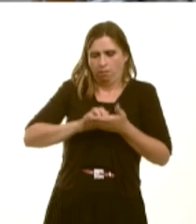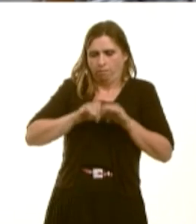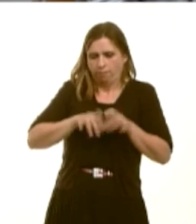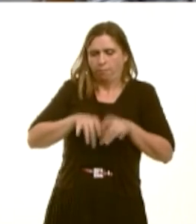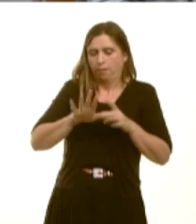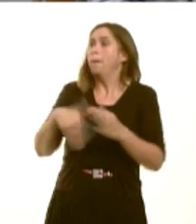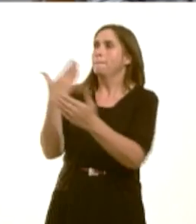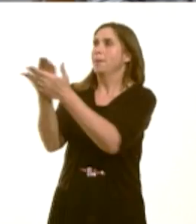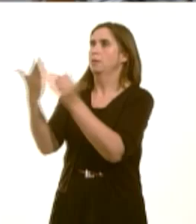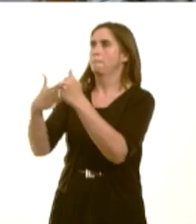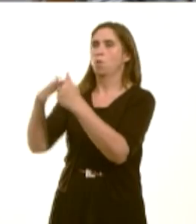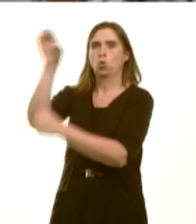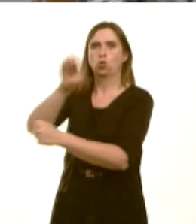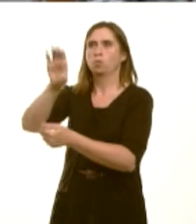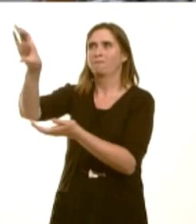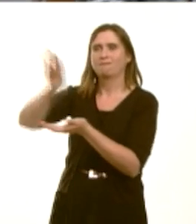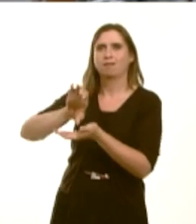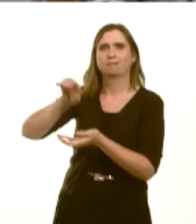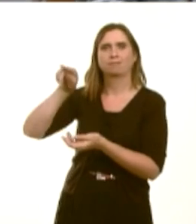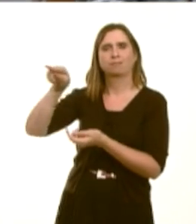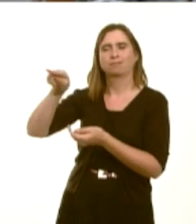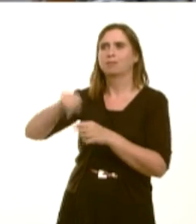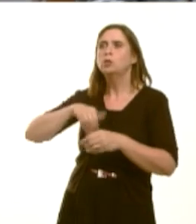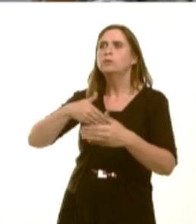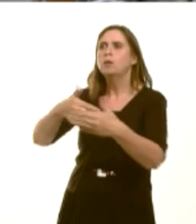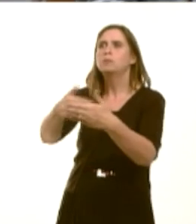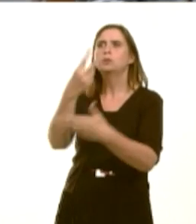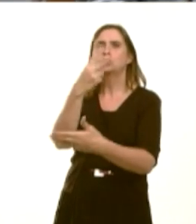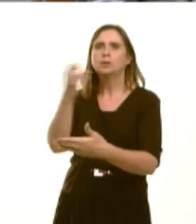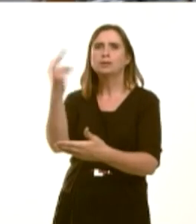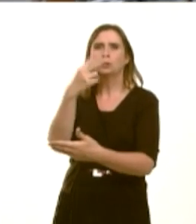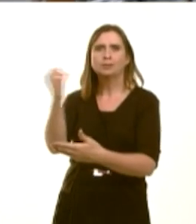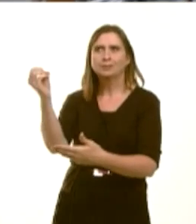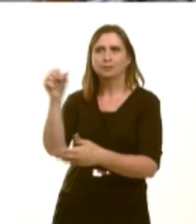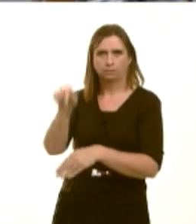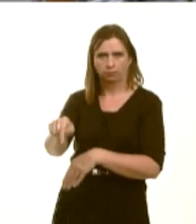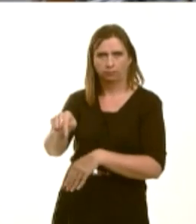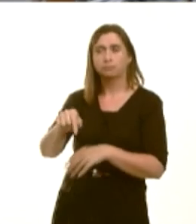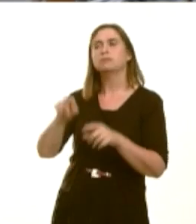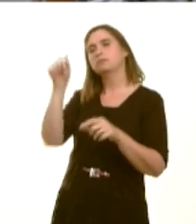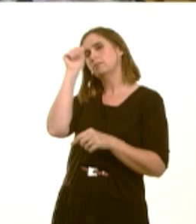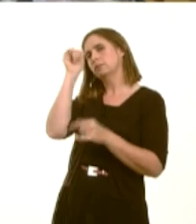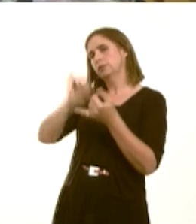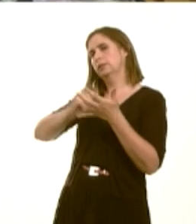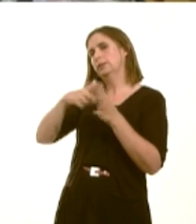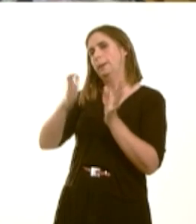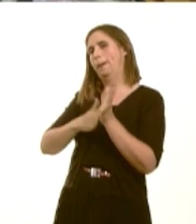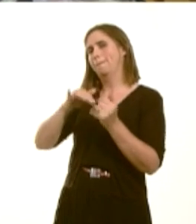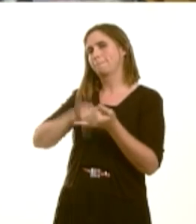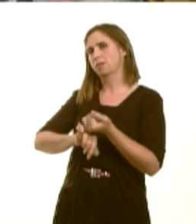i 2020, ac rym niín gwybod fod SEACAMS yn flaenoriaeth i WEFO, ac yn edrych ymlaen,